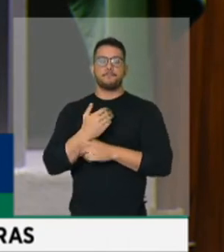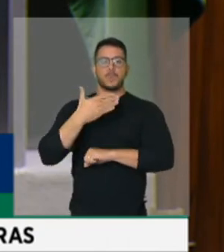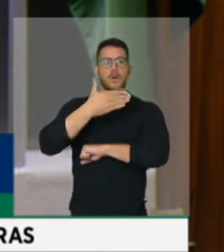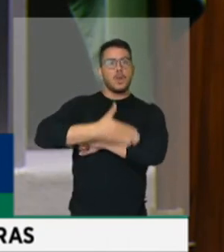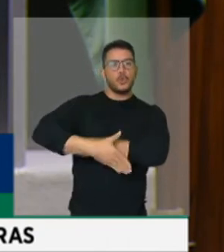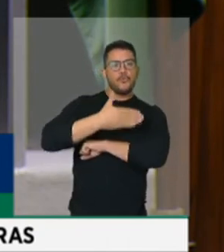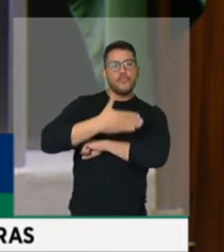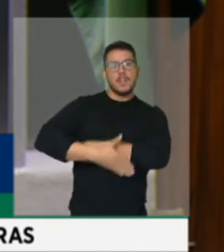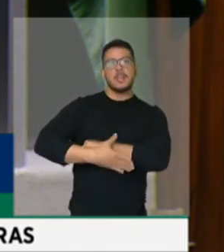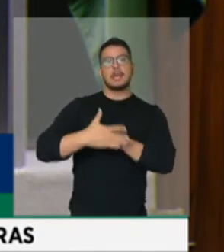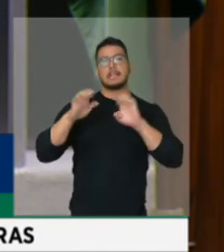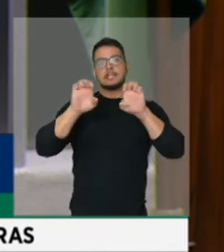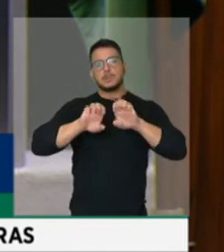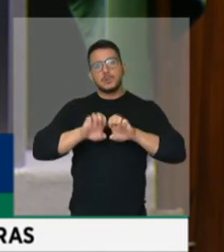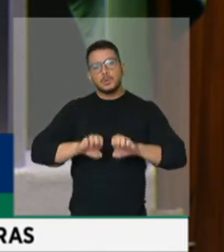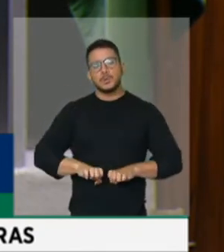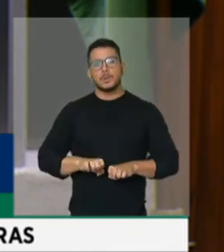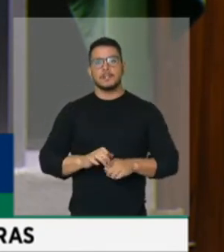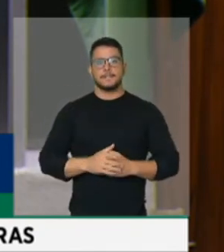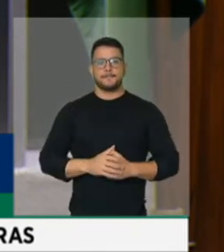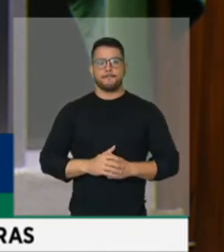QUE TER A PREOCUPAÇÃO PRIMORDIAL COM AS ATIVIDADES ESSENCIAIS DO PAÍS. COM A